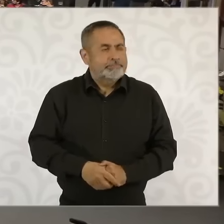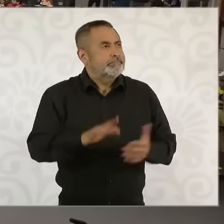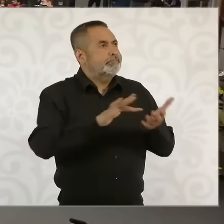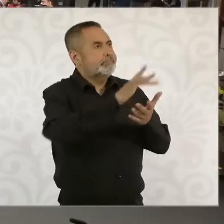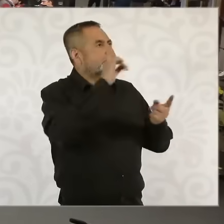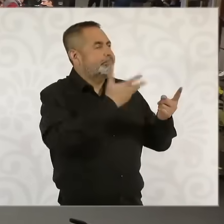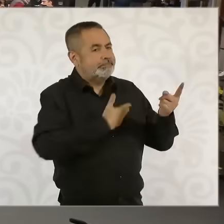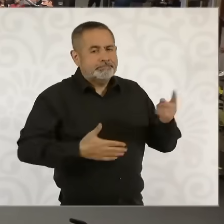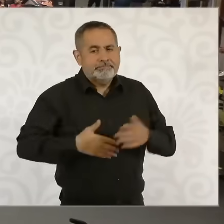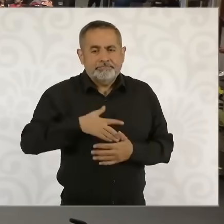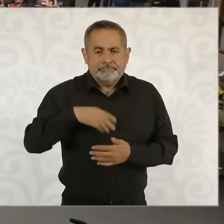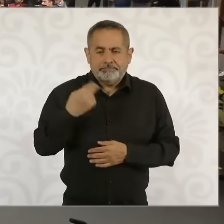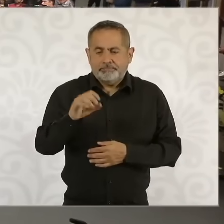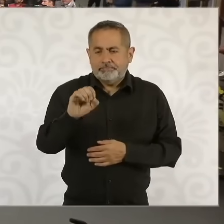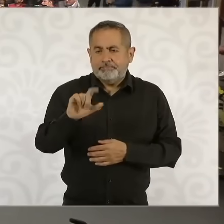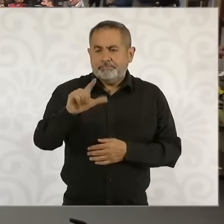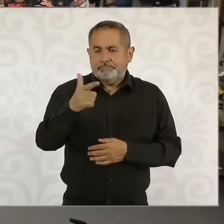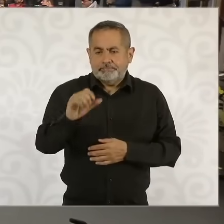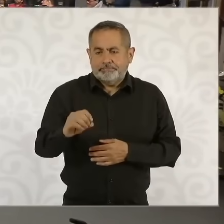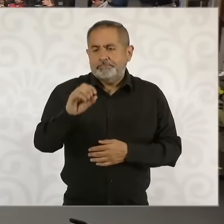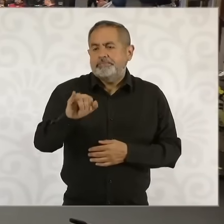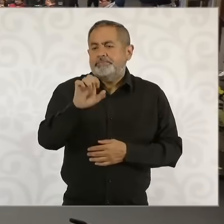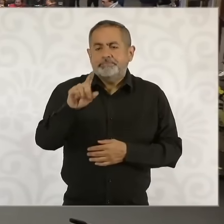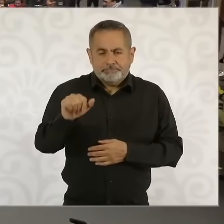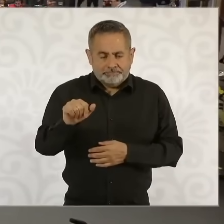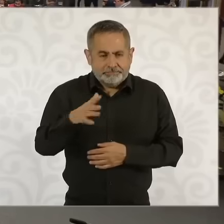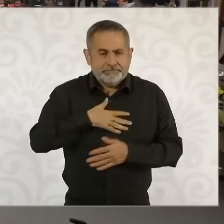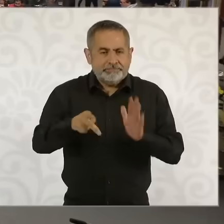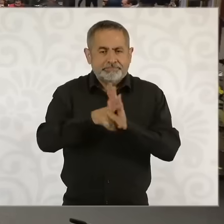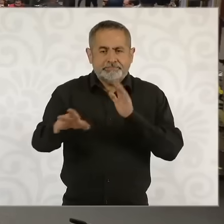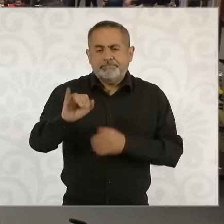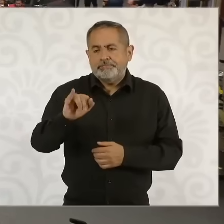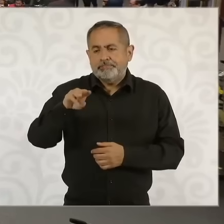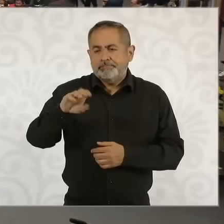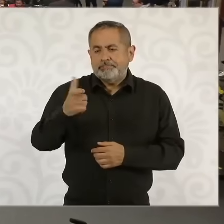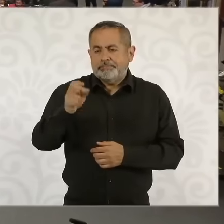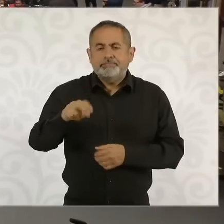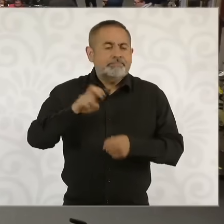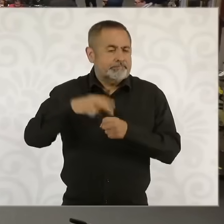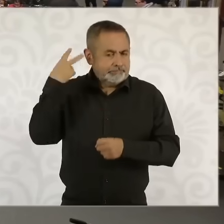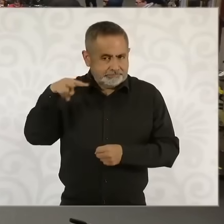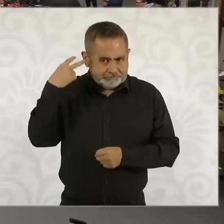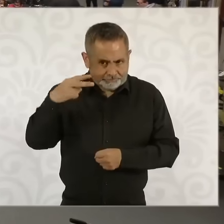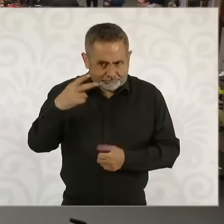presidenta Olga Ojeda Lajud, corresponsal de el periódico Imagen de Veracruz y Diario del ITMO.